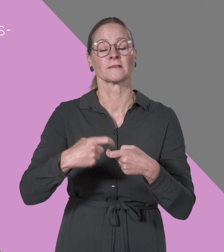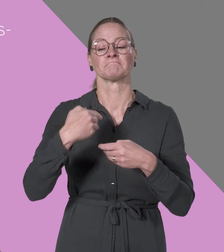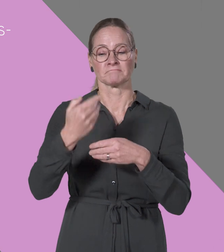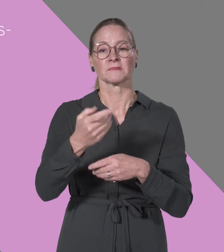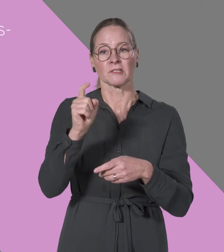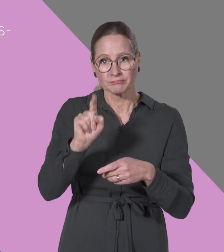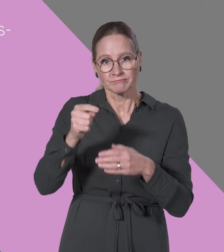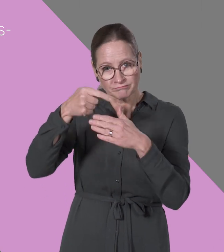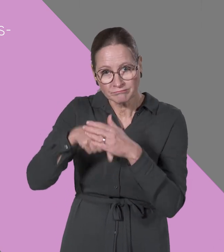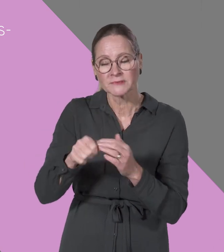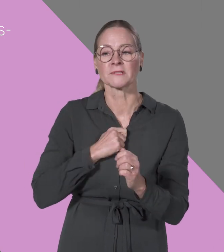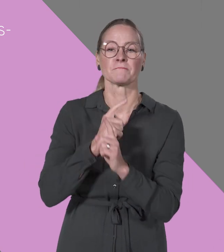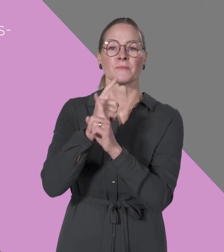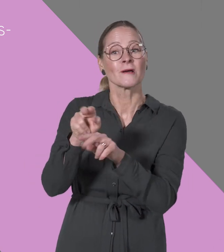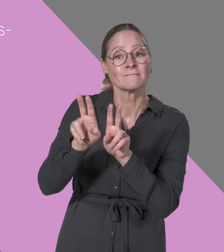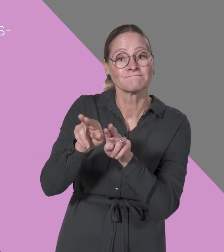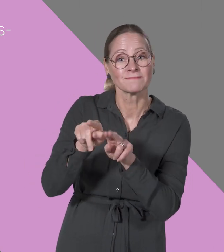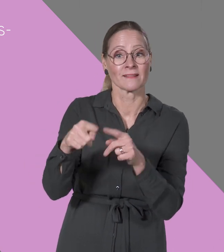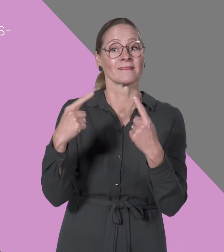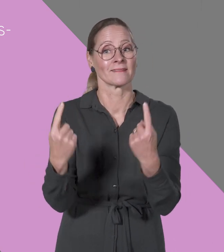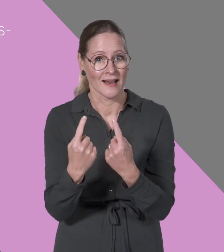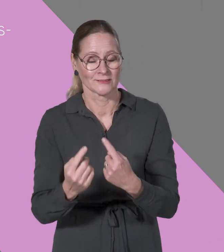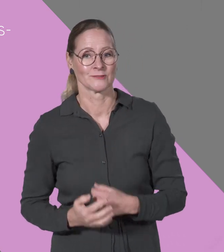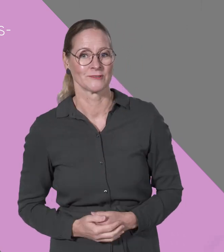jonka kautta pääsette osallistumaan tilaisuuteen.